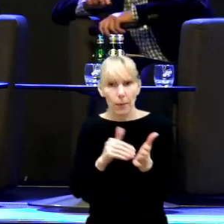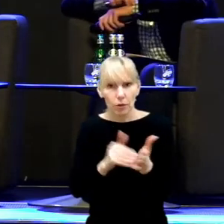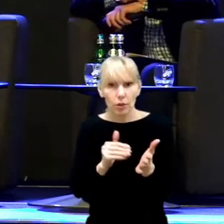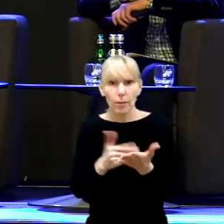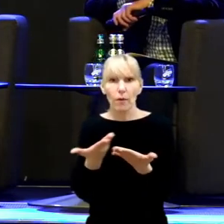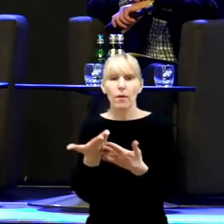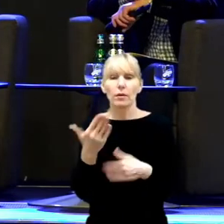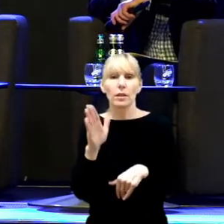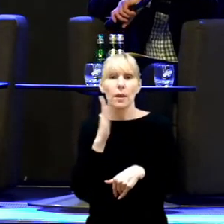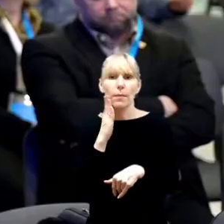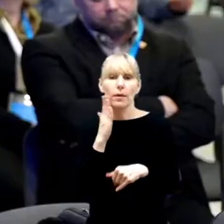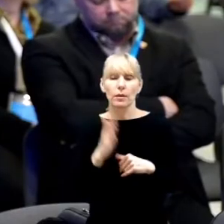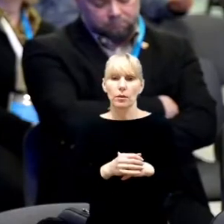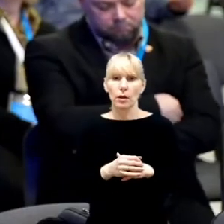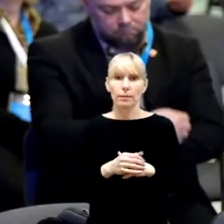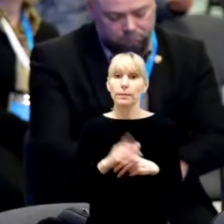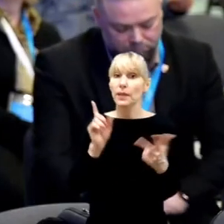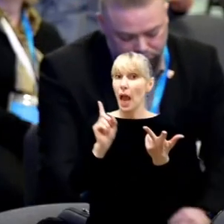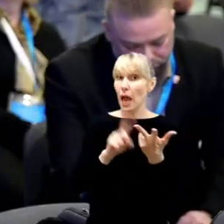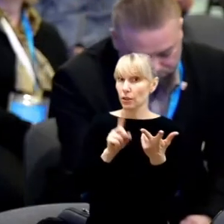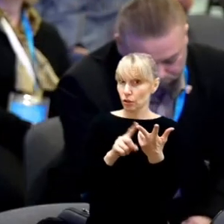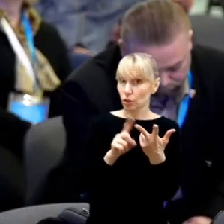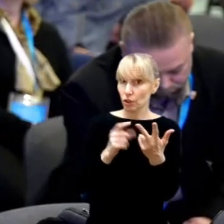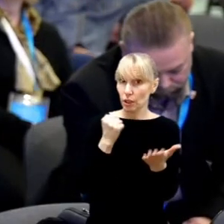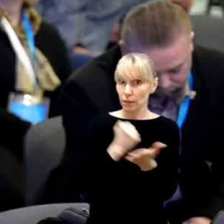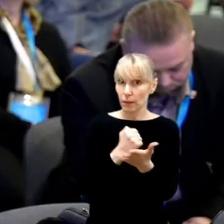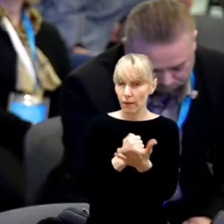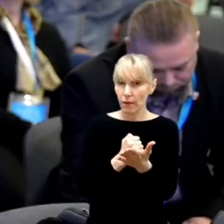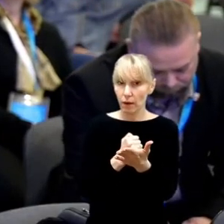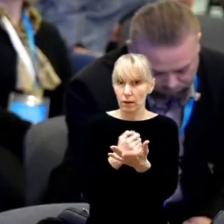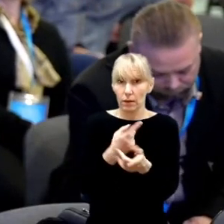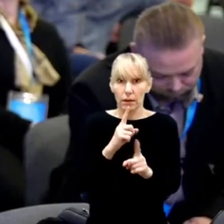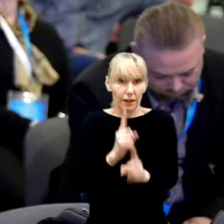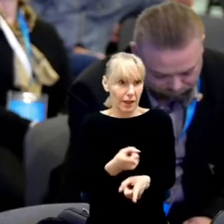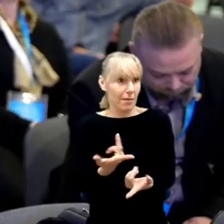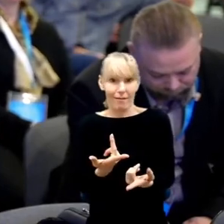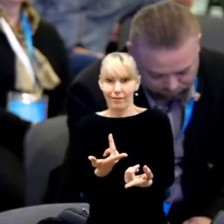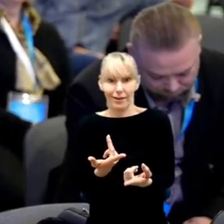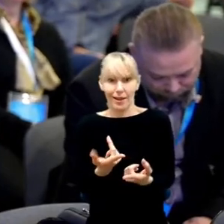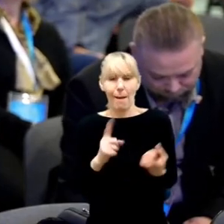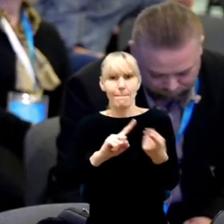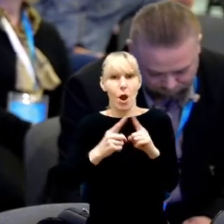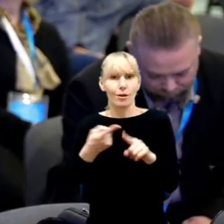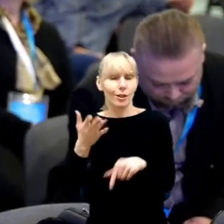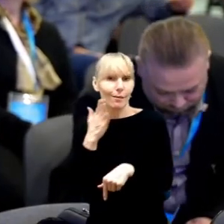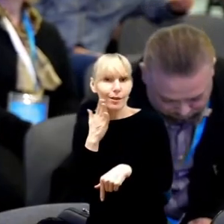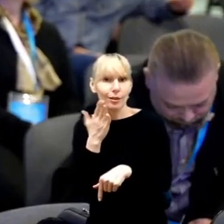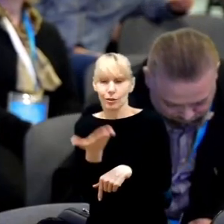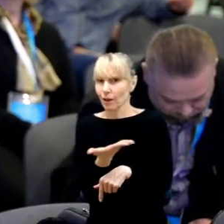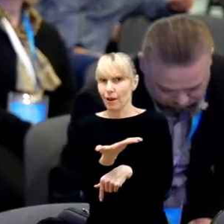I trzeci wątek, ja uważam, że nie mamy polityki mieszkaniowej, po prostu ona nie funkcjonuje.